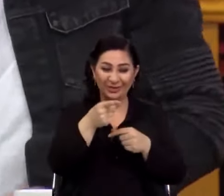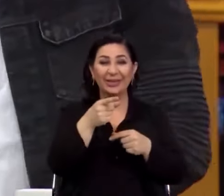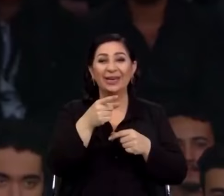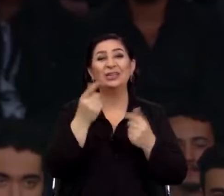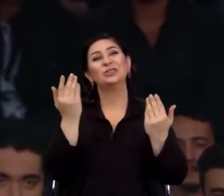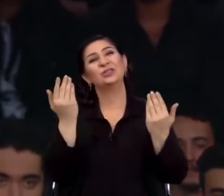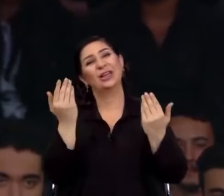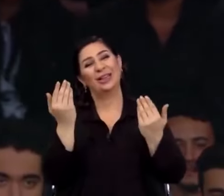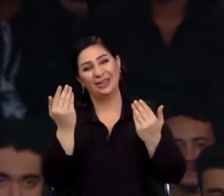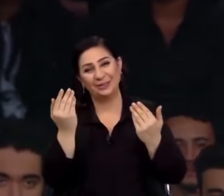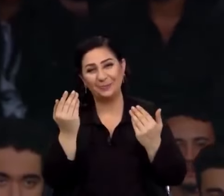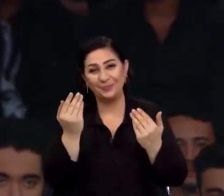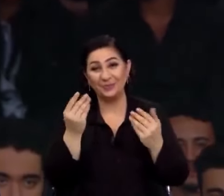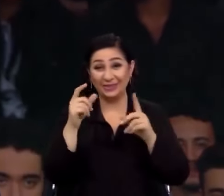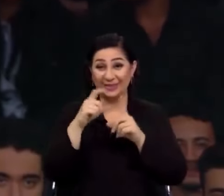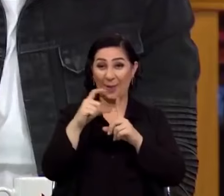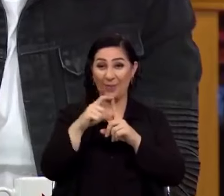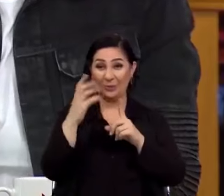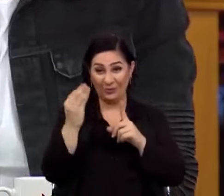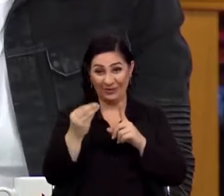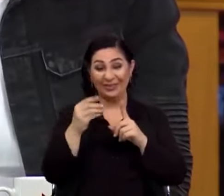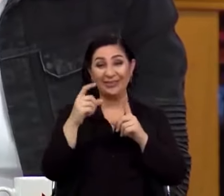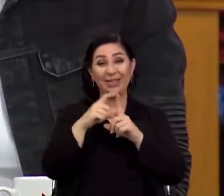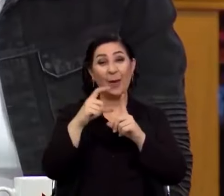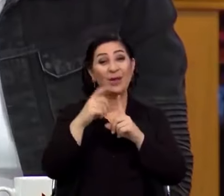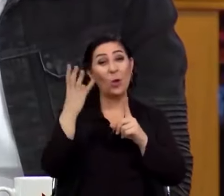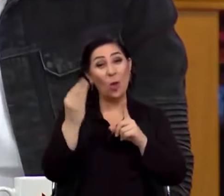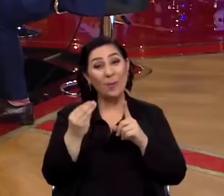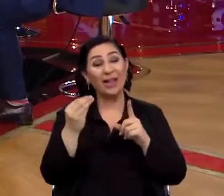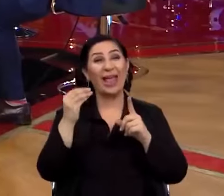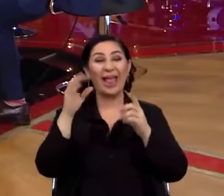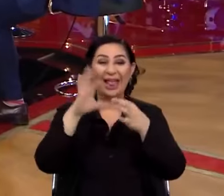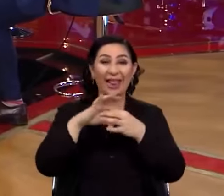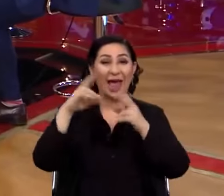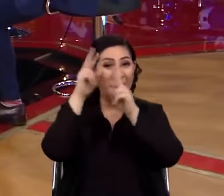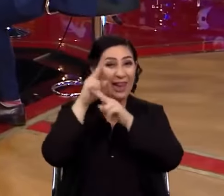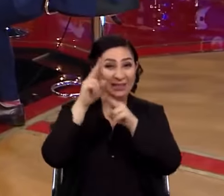gireceksiniz damat olacaksınız damat olmakla ilgili hayalleriniz var mı Benim